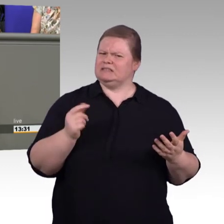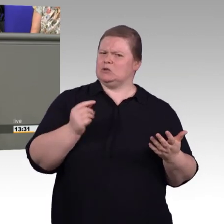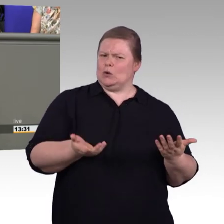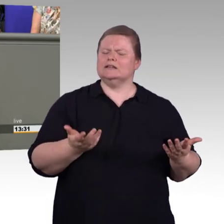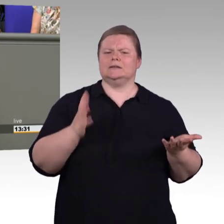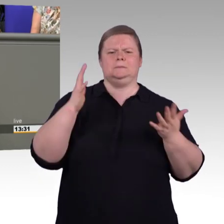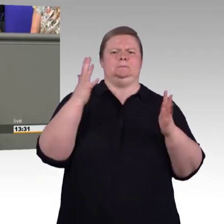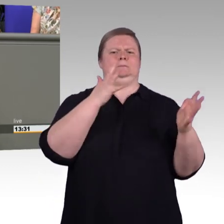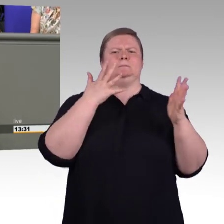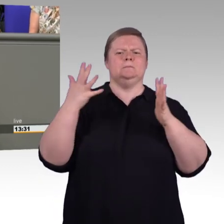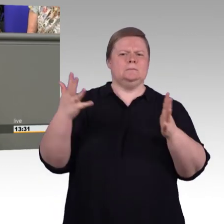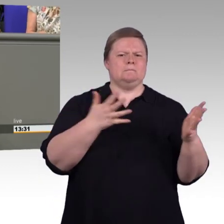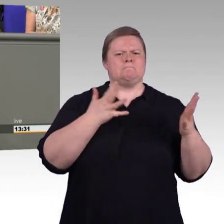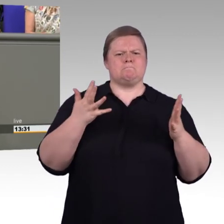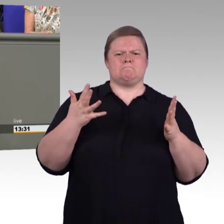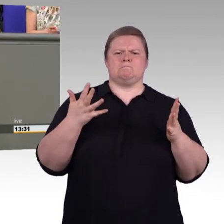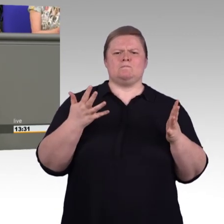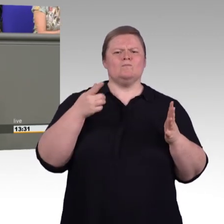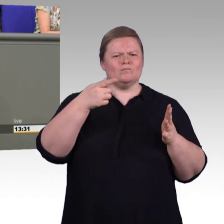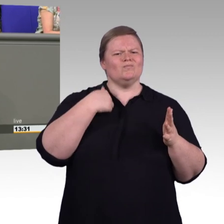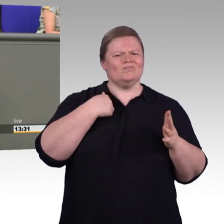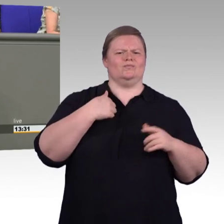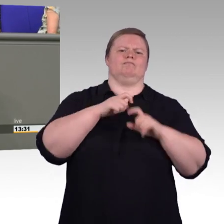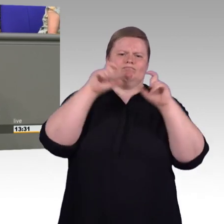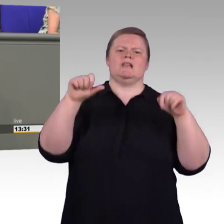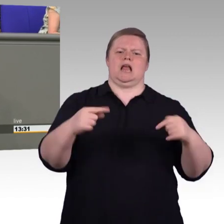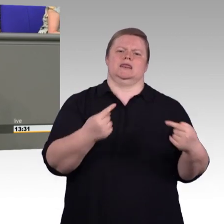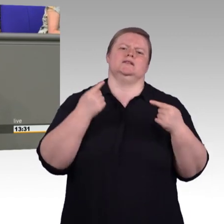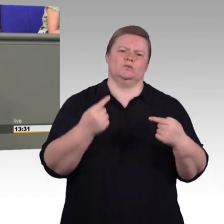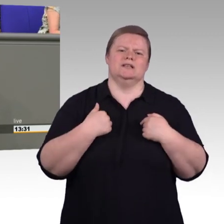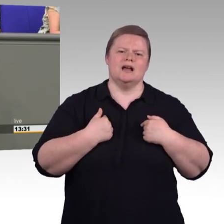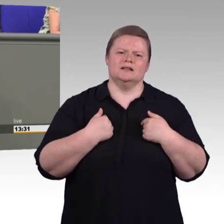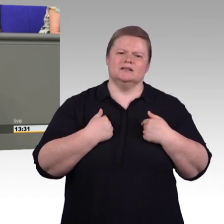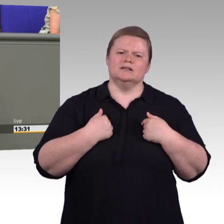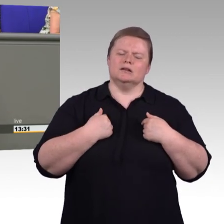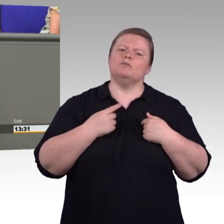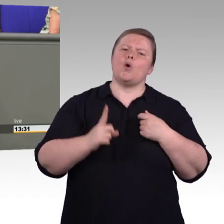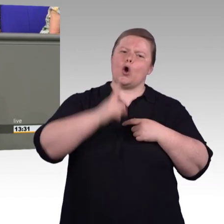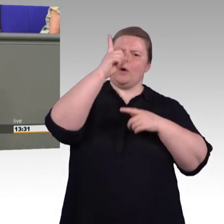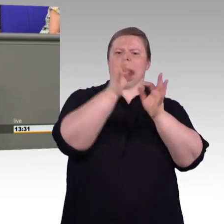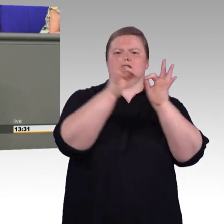Rechtsprechung zur Stärkung und zum Schutz des Kindes und zur Stärkung und zum Schutz der Familie basieren,